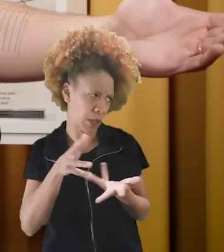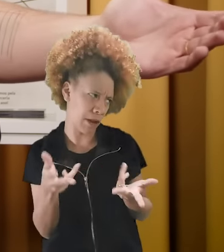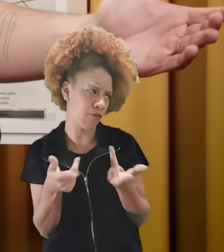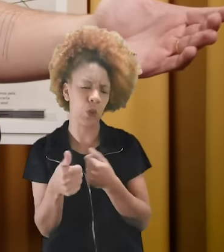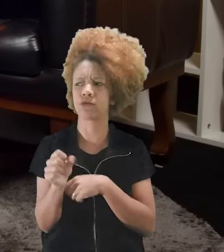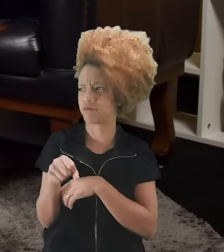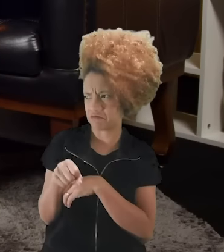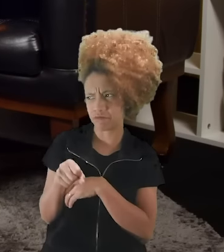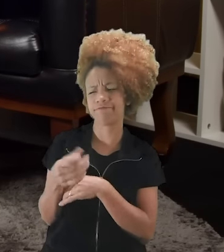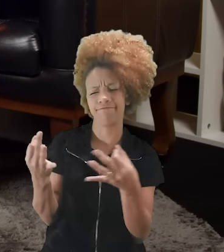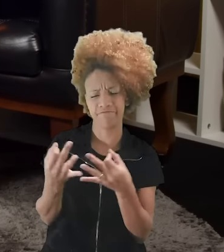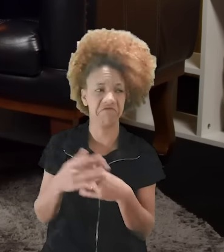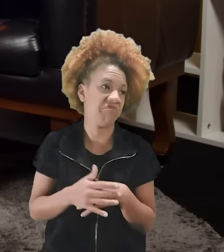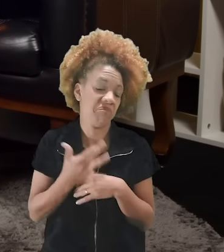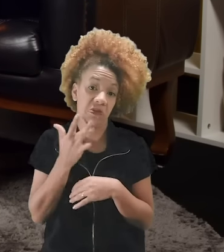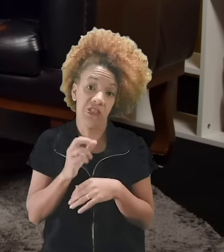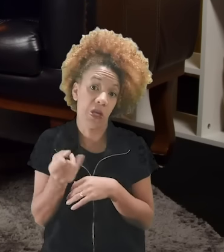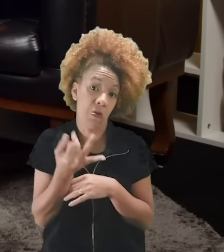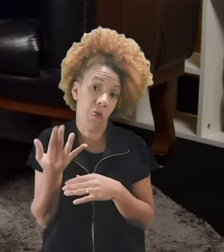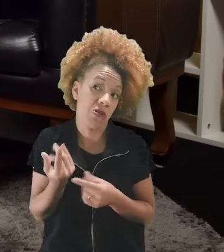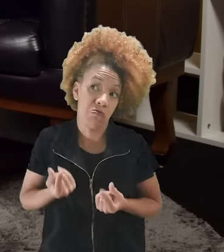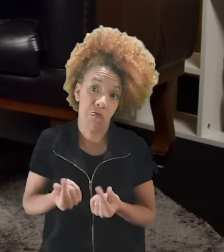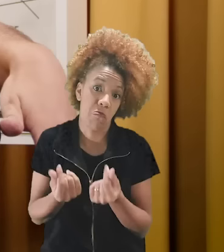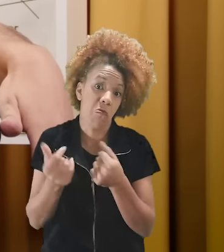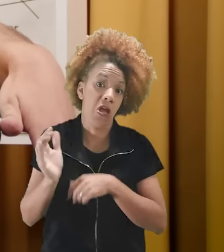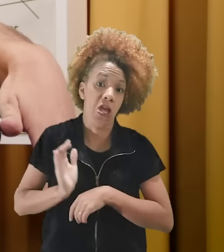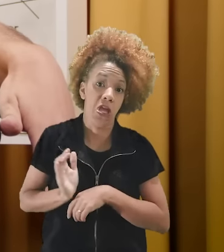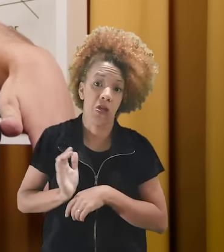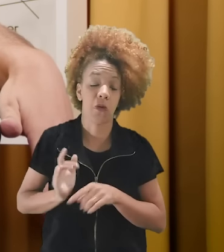um mercado maravilhoso né Vocês T sei lá quantas pessoas estão ganhando dinheiro para caramba e